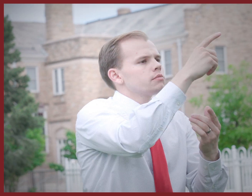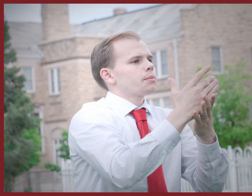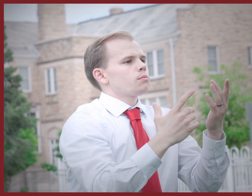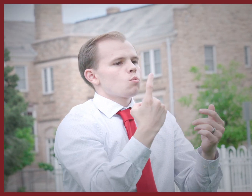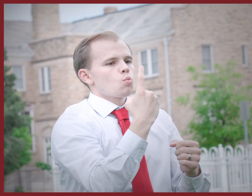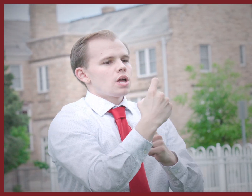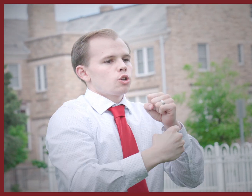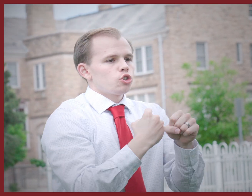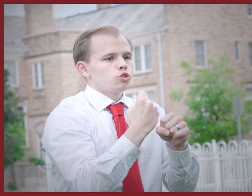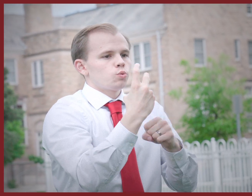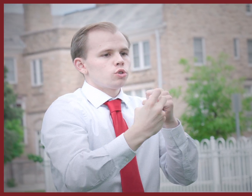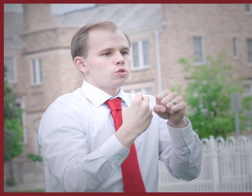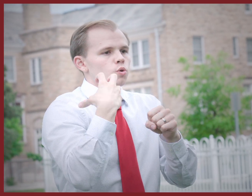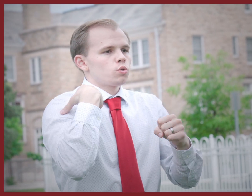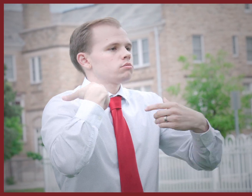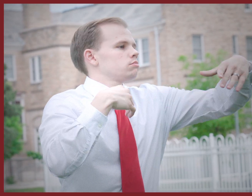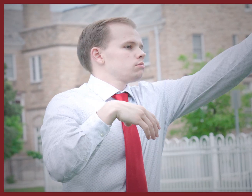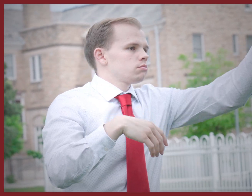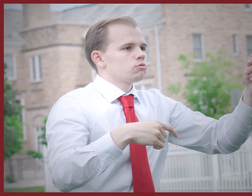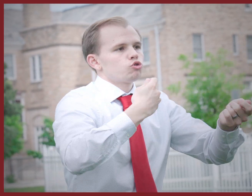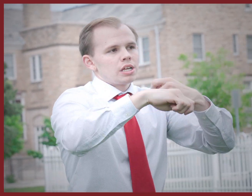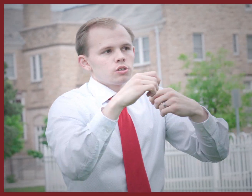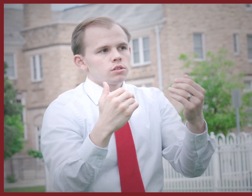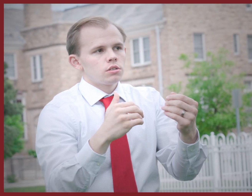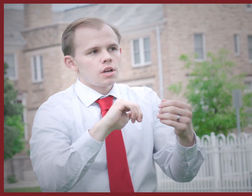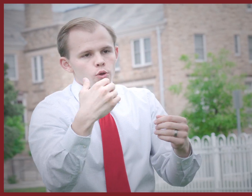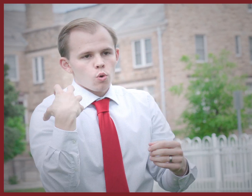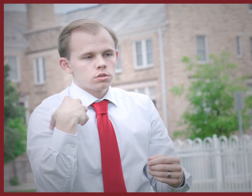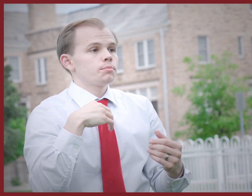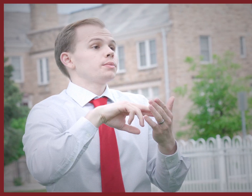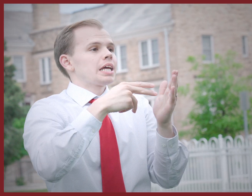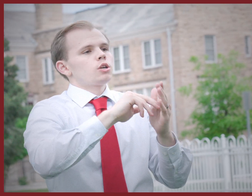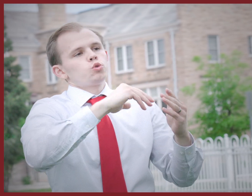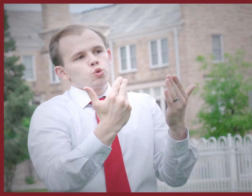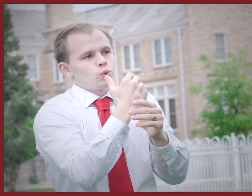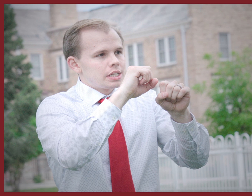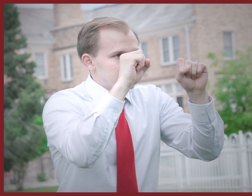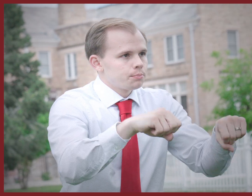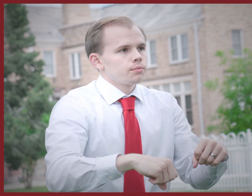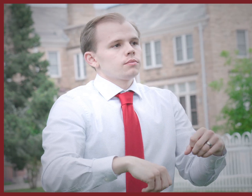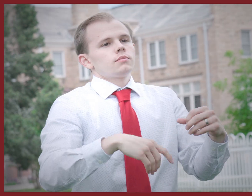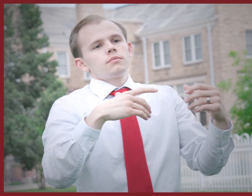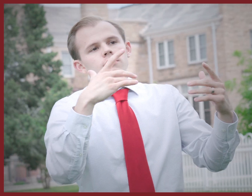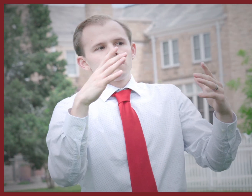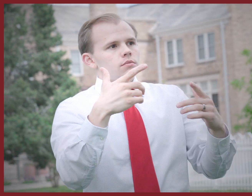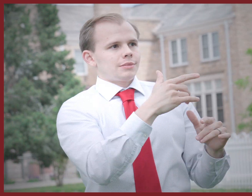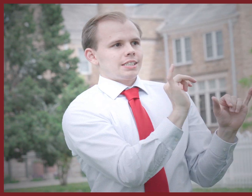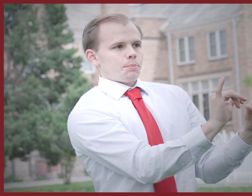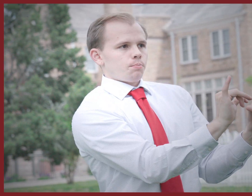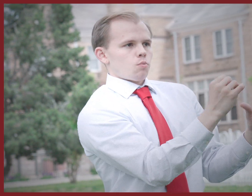algunas otras escuelas tienen un entrenador por uno o dos años y luego cambian entrenadores y cuando hay un entrenador nuevo, significa un nuevo sistema. Con nuestro entrenador, éramos